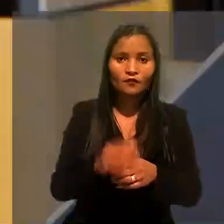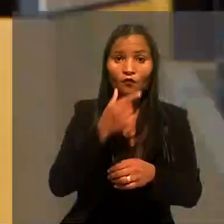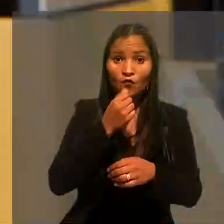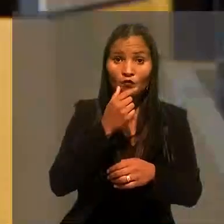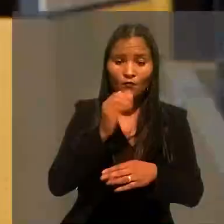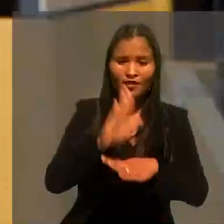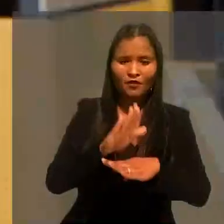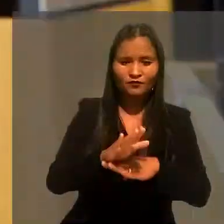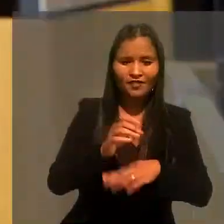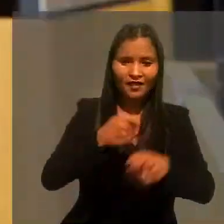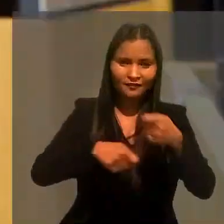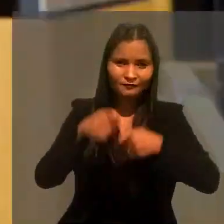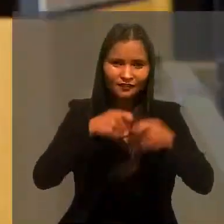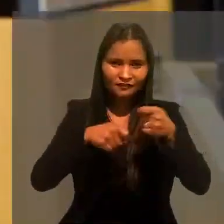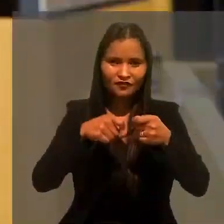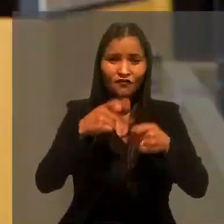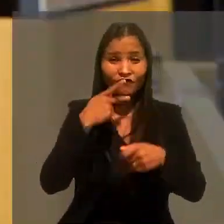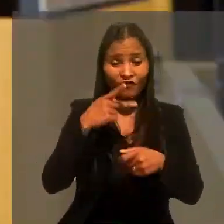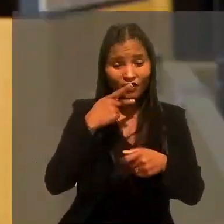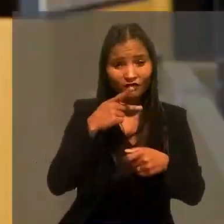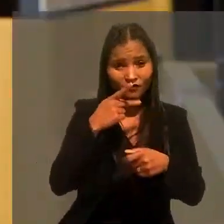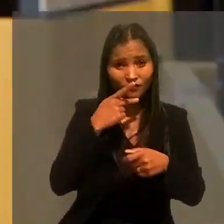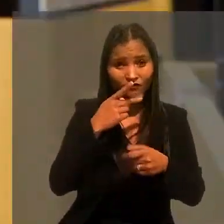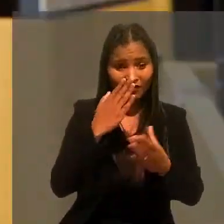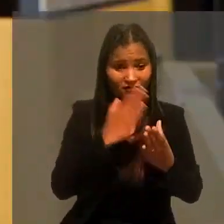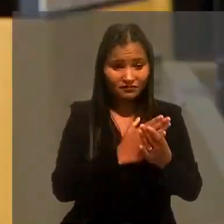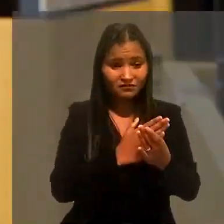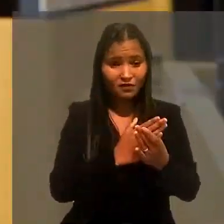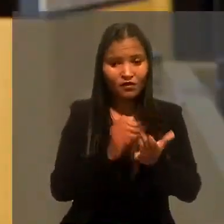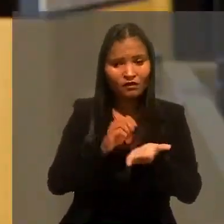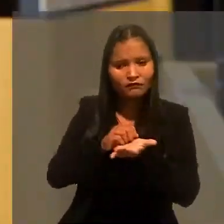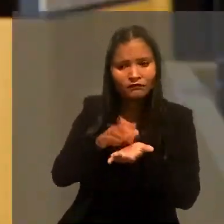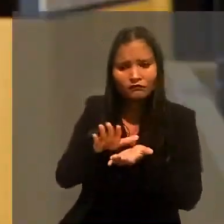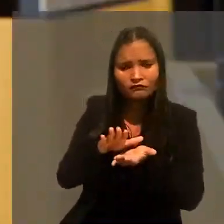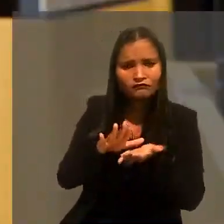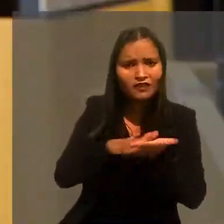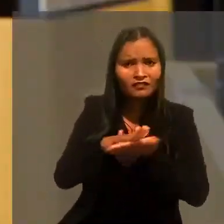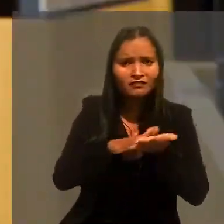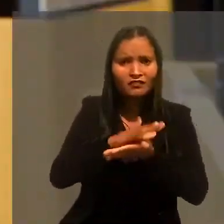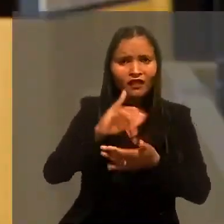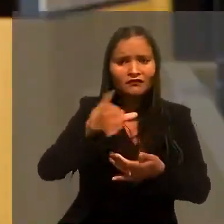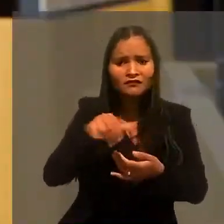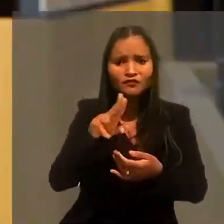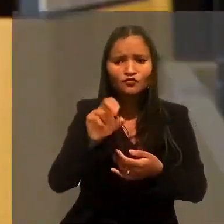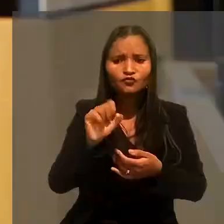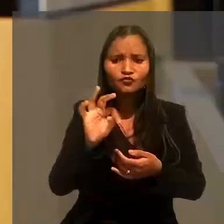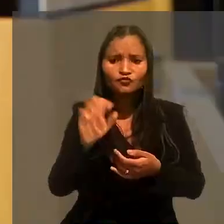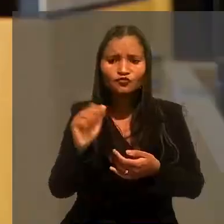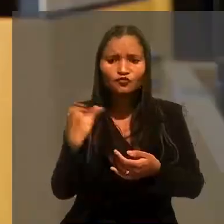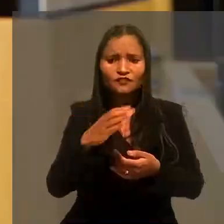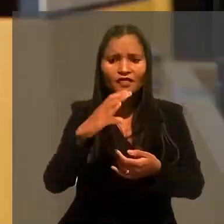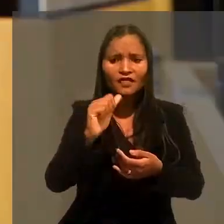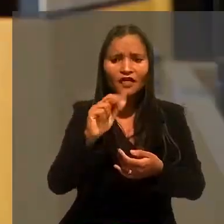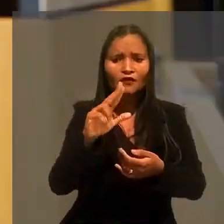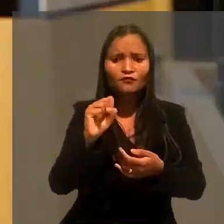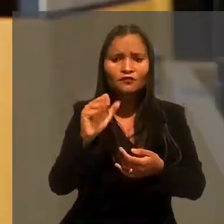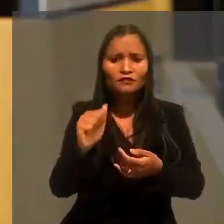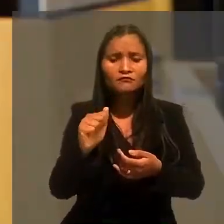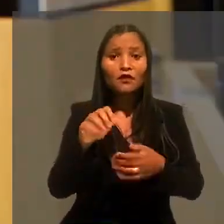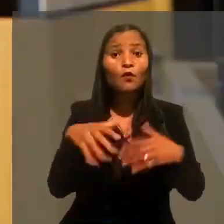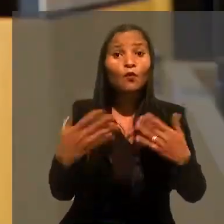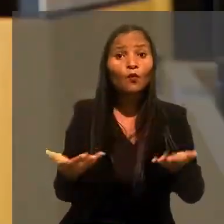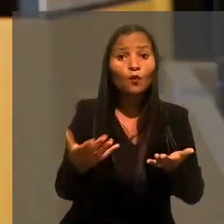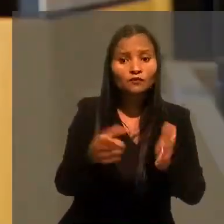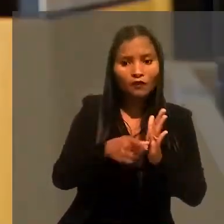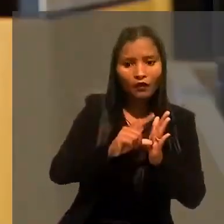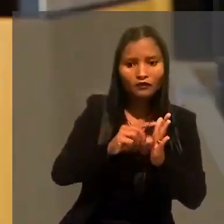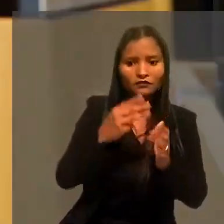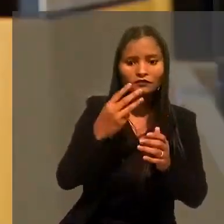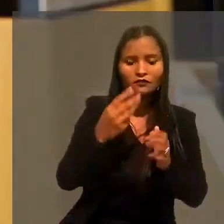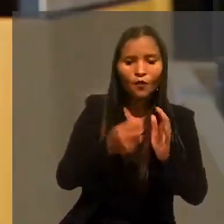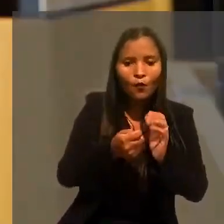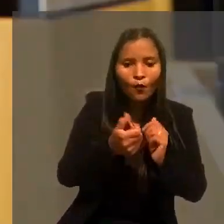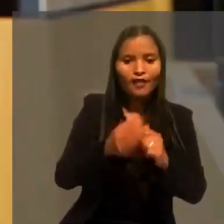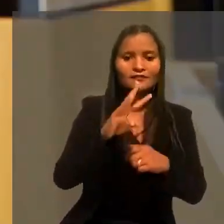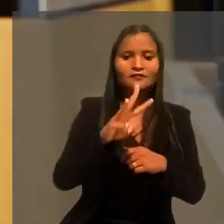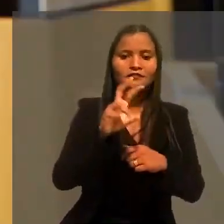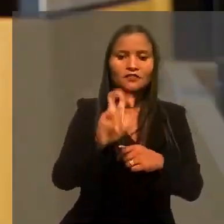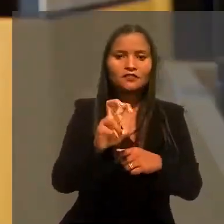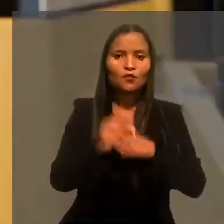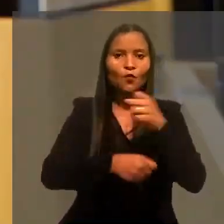O auxiliar administrativo afirmou na ação que foi dispensado sem justa causa quando estava prestes a completar 35 anos de contribuição previdenciária.